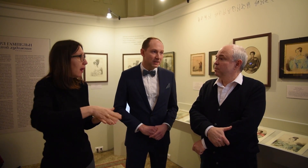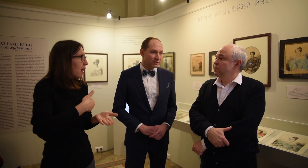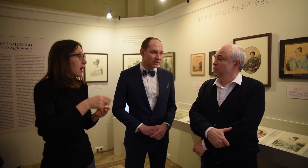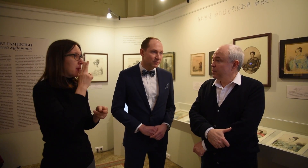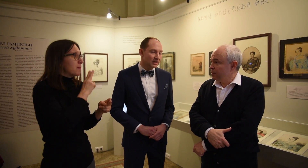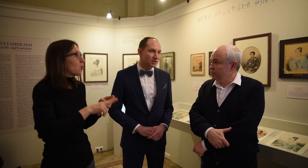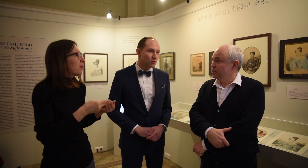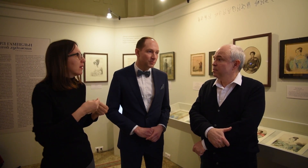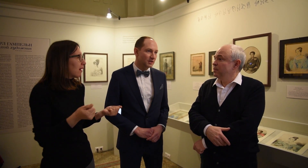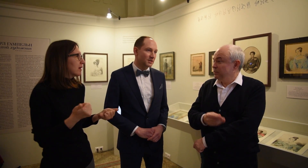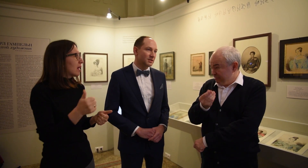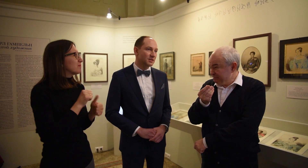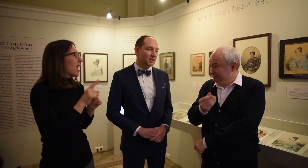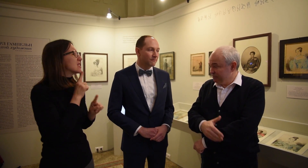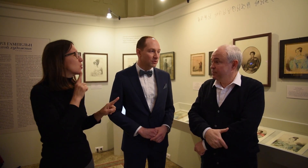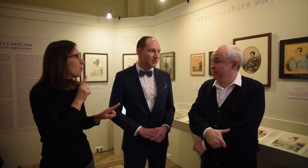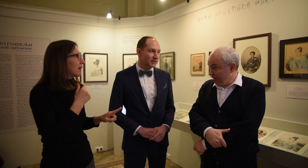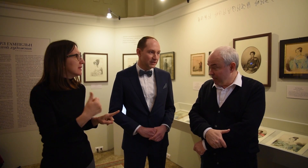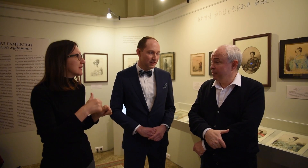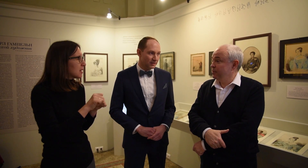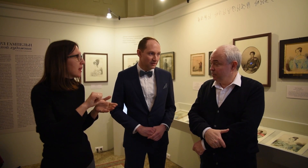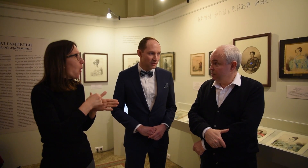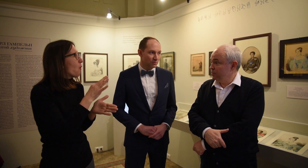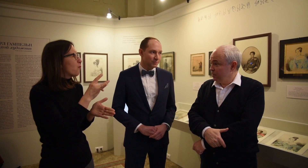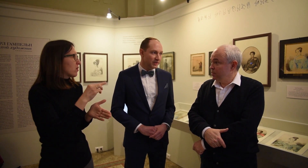Пропадает вот эта особенность офортной техники.